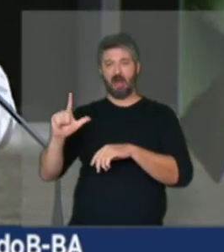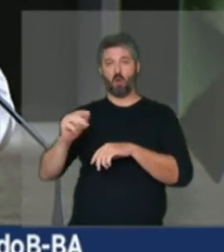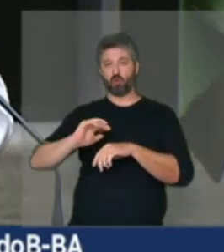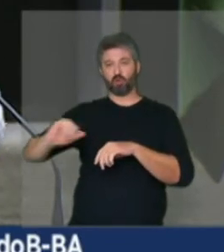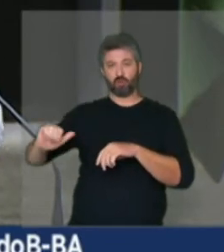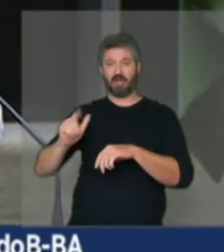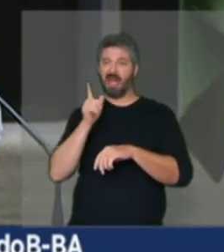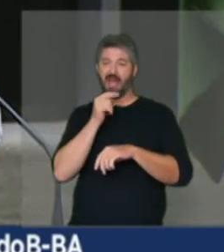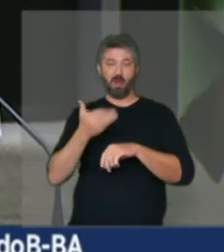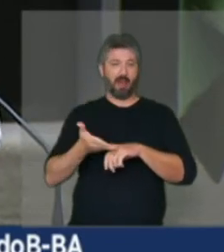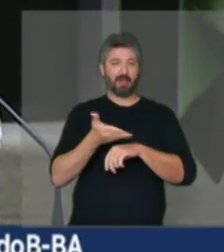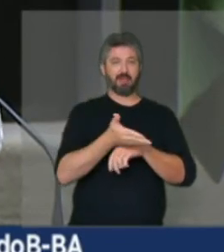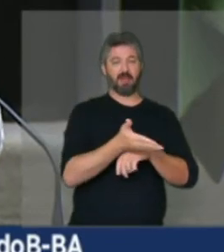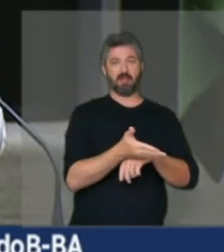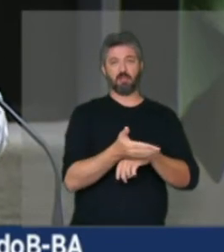DE ÁGUA COM DESSALINIZADOR PARA ATENDER AS COMUNIDADES DE